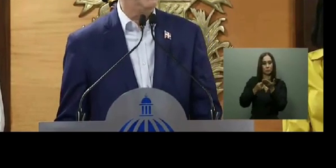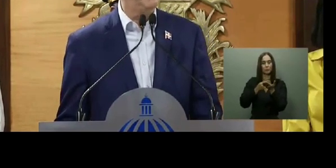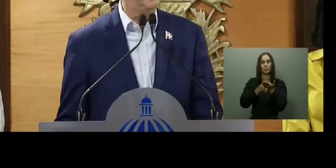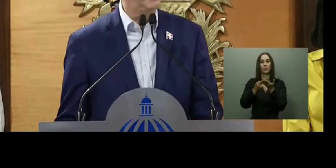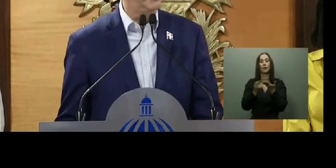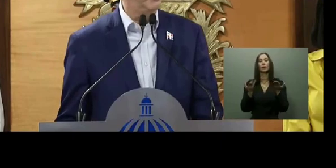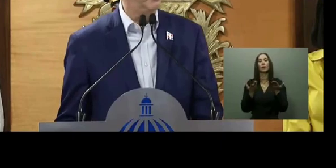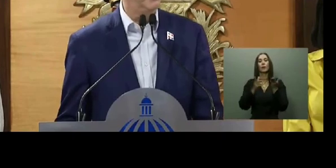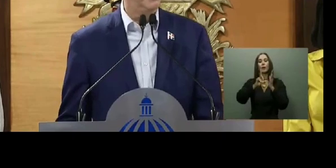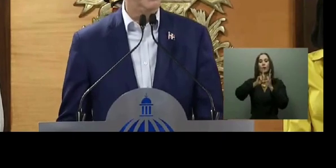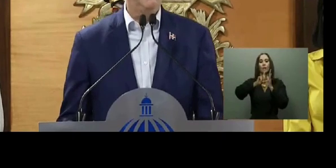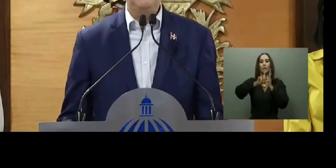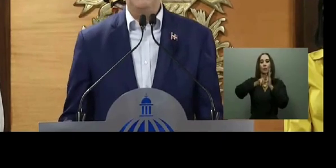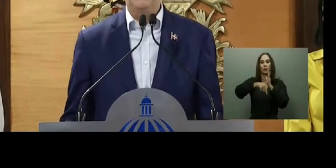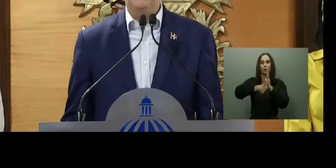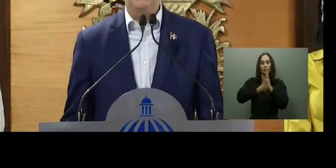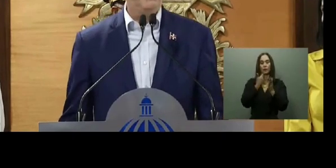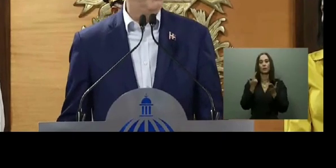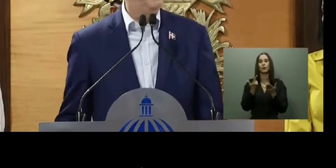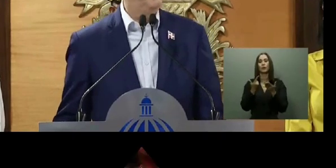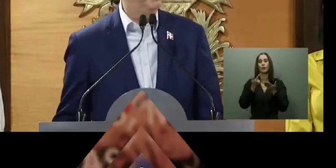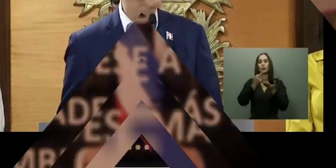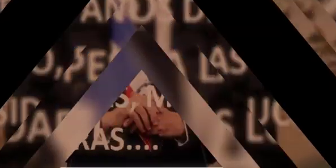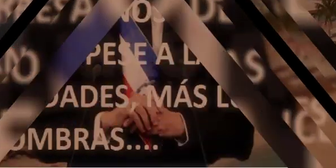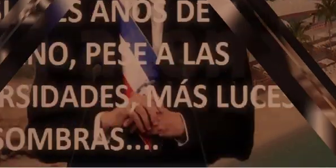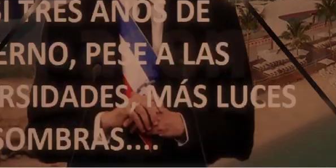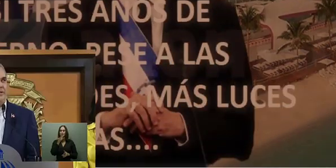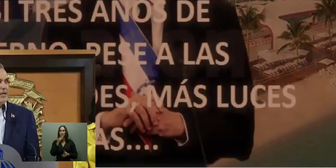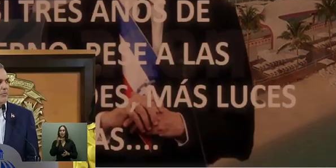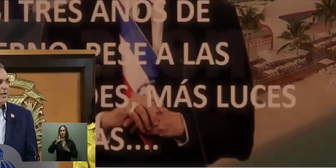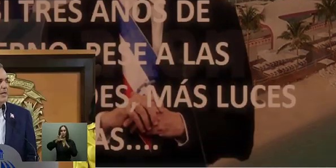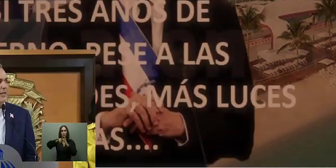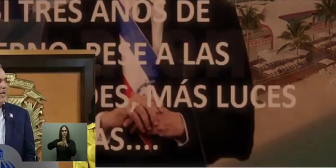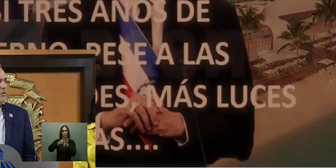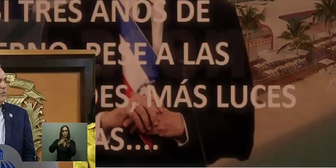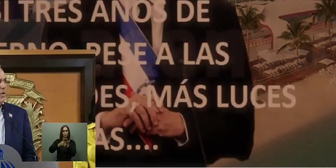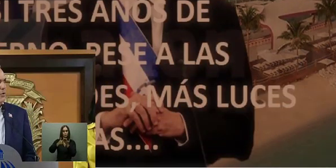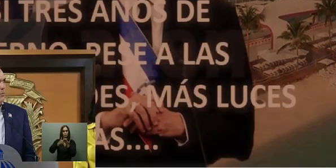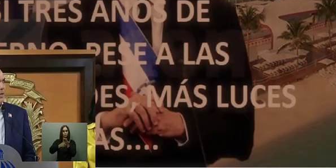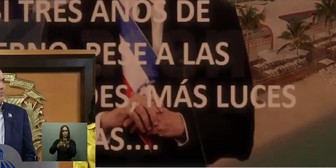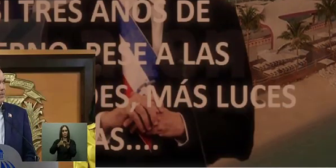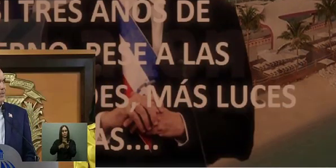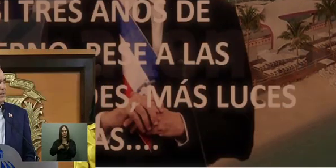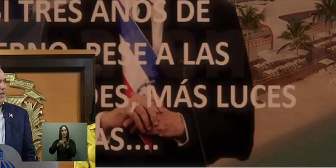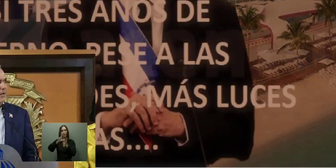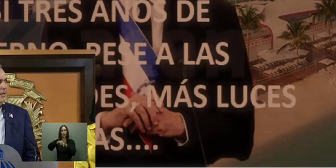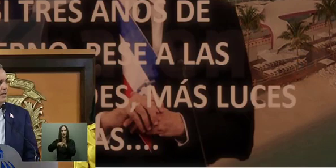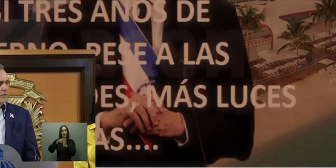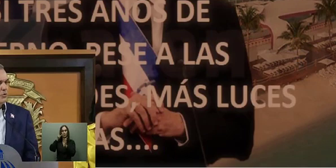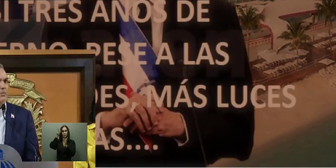los actos en los que, tanto el presidente Abinader como otros funcionarios de su gobierno, hacían entregas de las mismas.